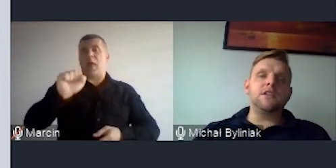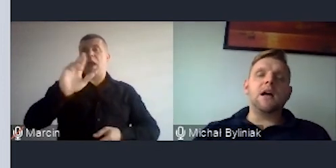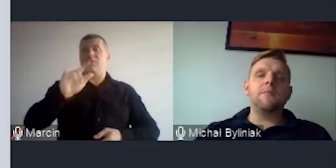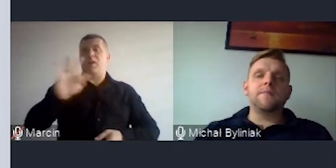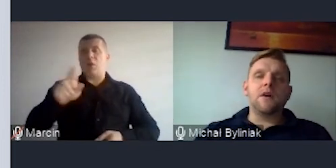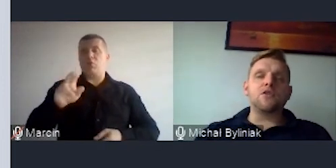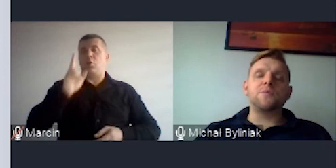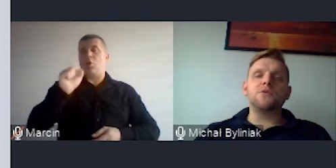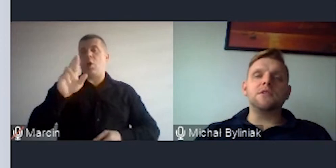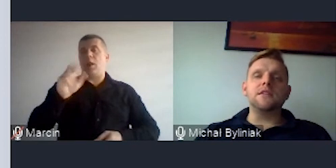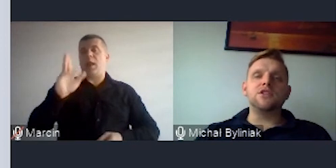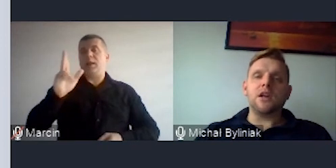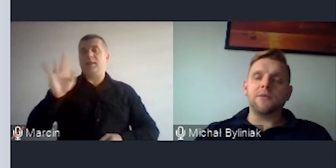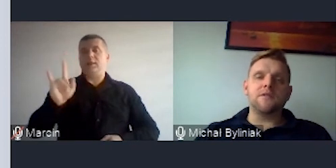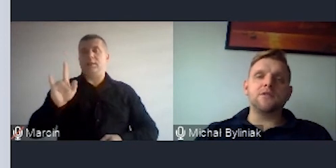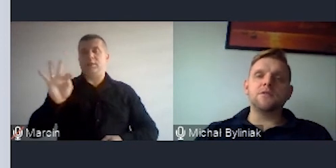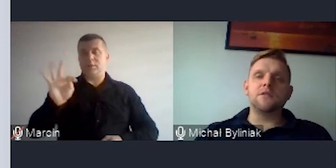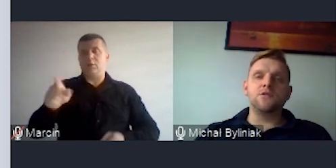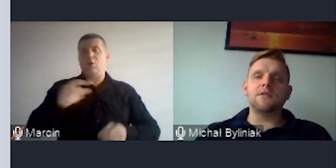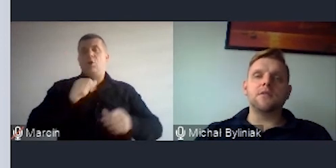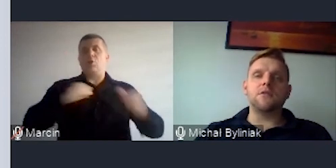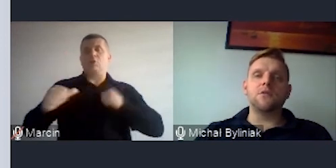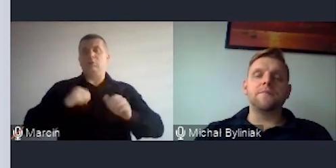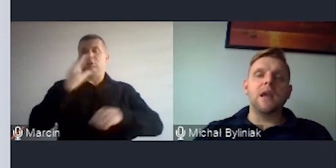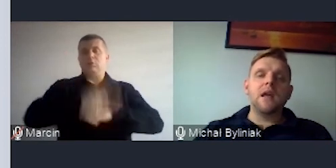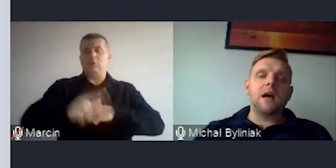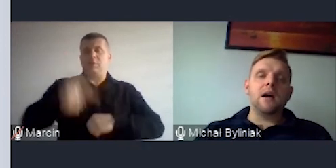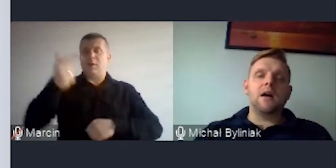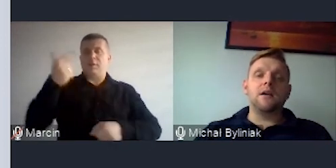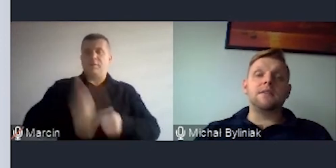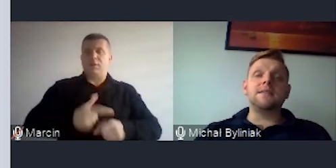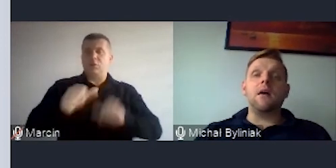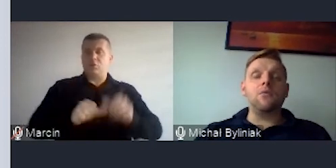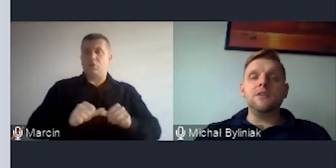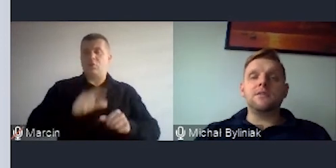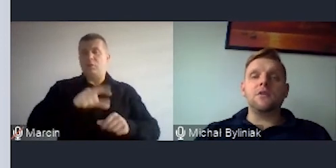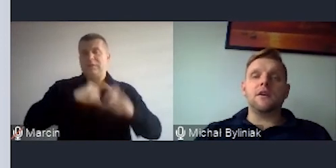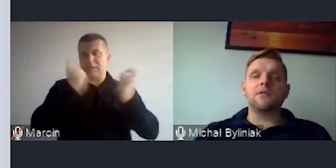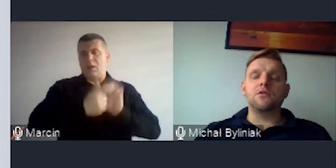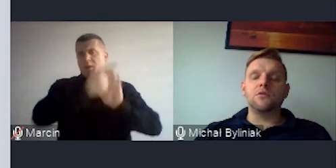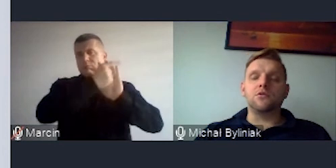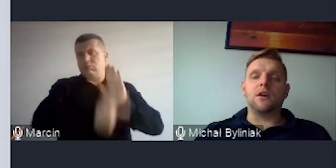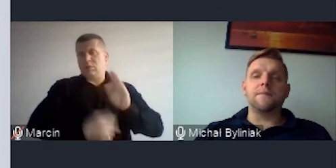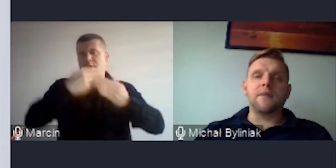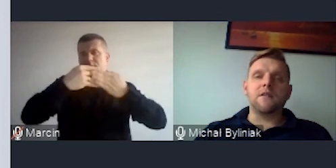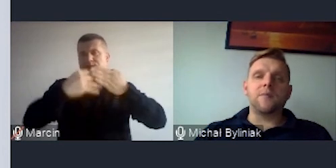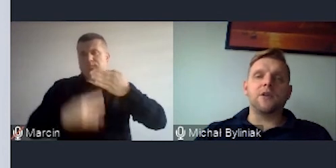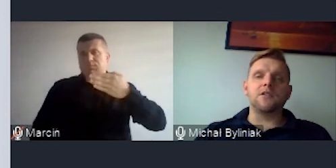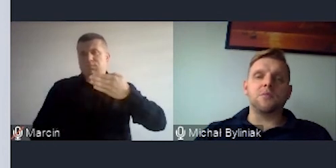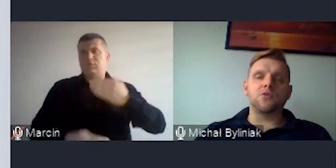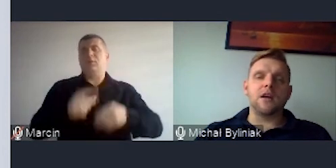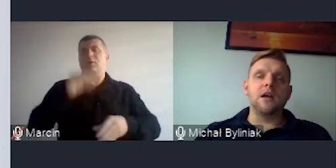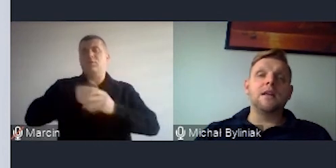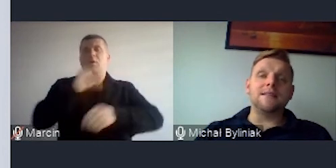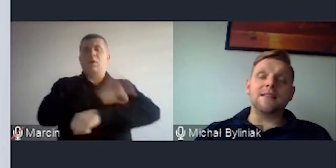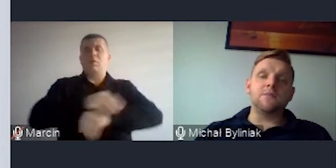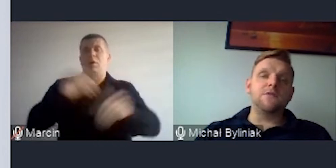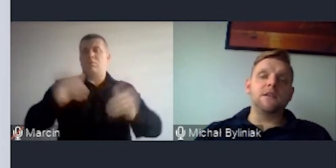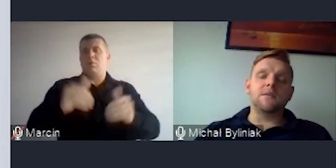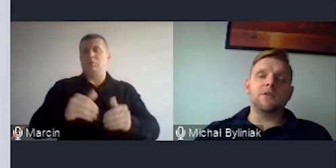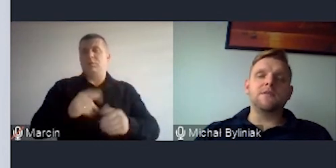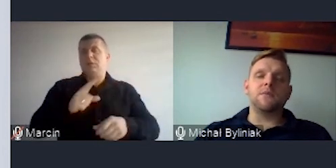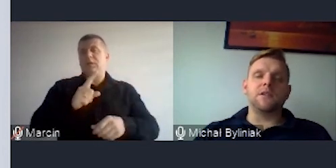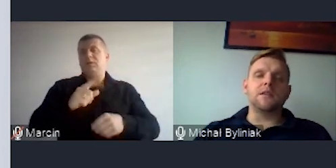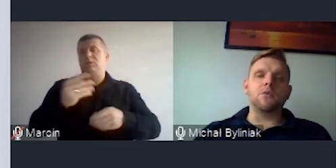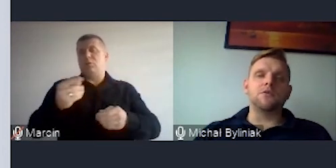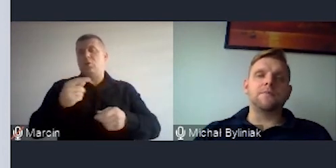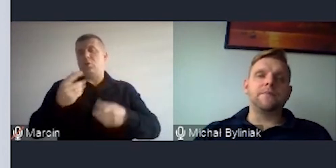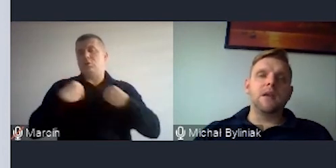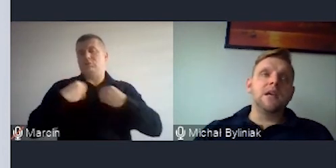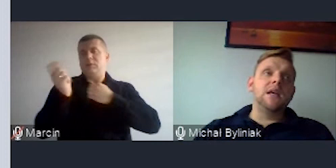i tam rozporządzenie z sierpnia 2020 roku z całą listą korekt, które w projekcie można za błędy w zamówieniach nałożyć.